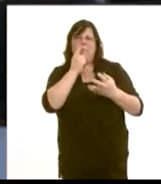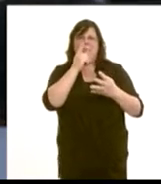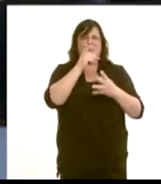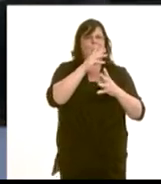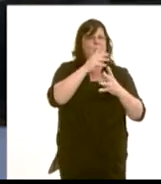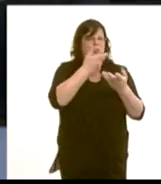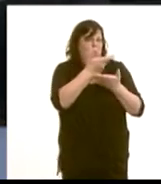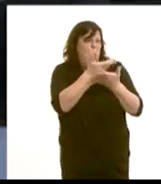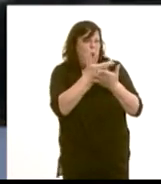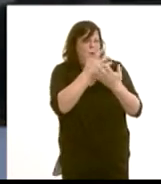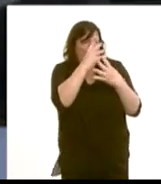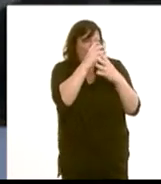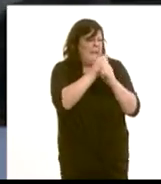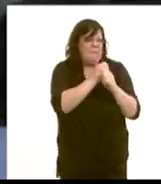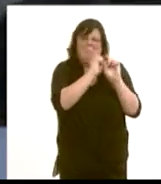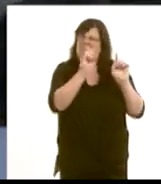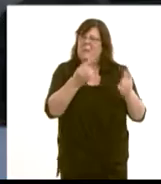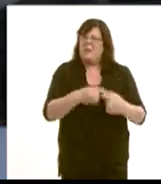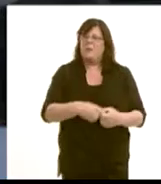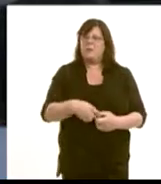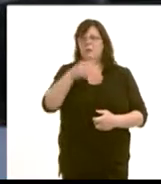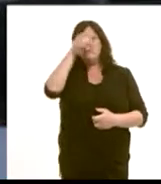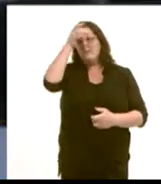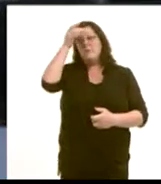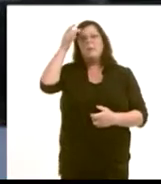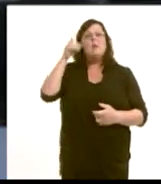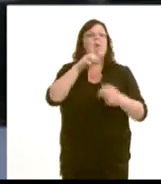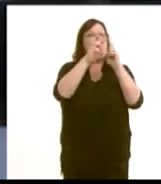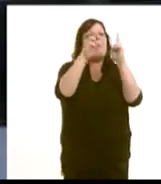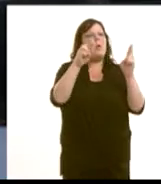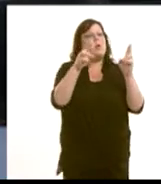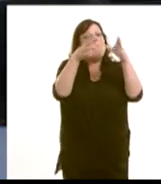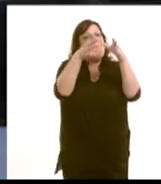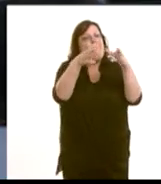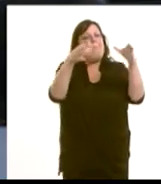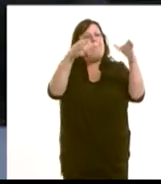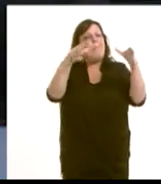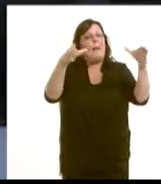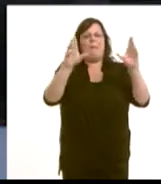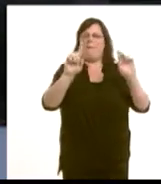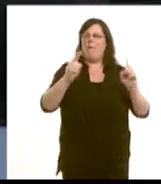Ddeng mlynedd yn Ùl, fe ddywedodd y bwrdd iechyd fod gwella meddygfa Waunfawr yn flaenoriaeth, ond nid ywír cyfleusterau wedi gwella.